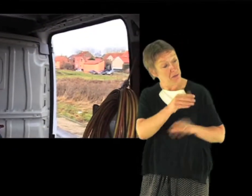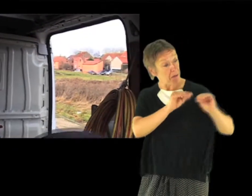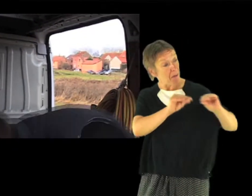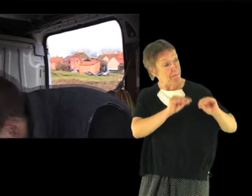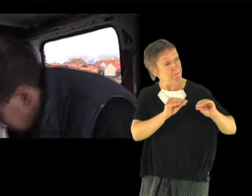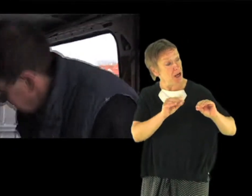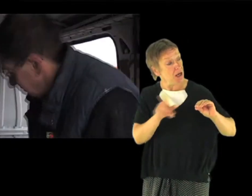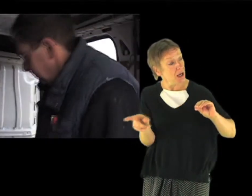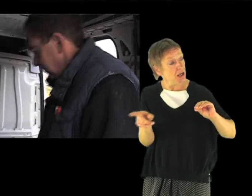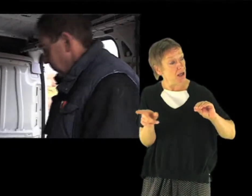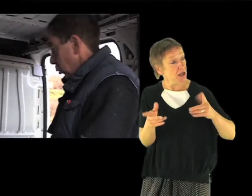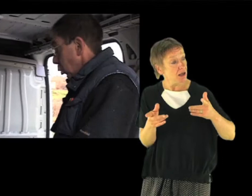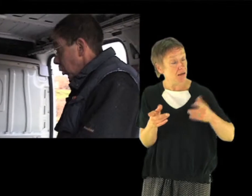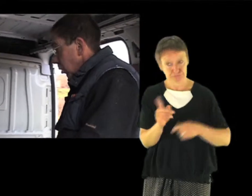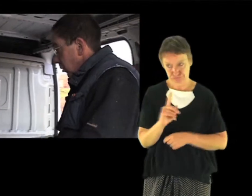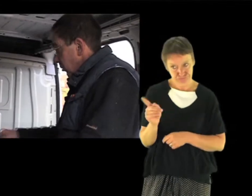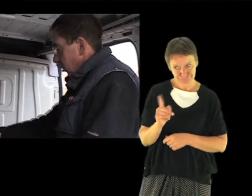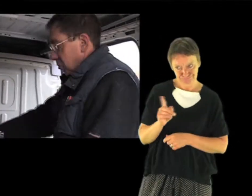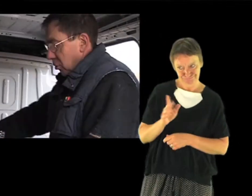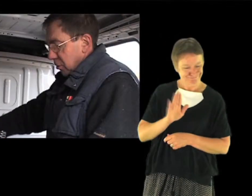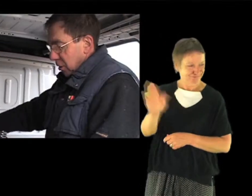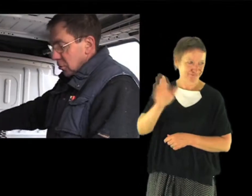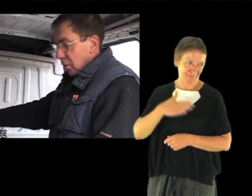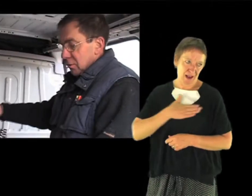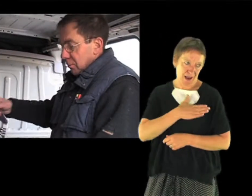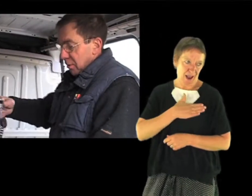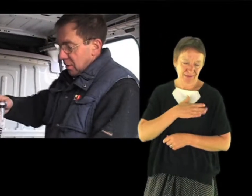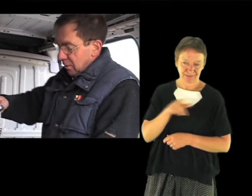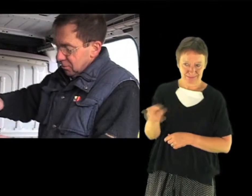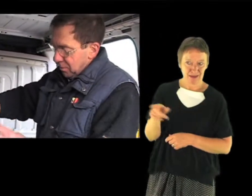"C'est vous qui lui avez appris à bien travailler?" "Non, non, c'est dans sa nature.